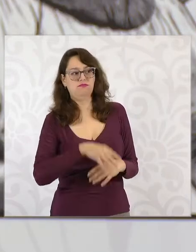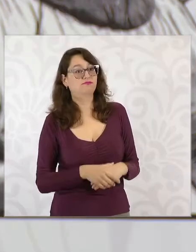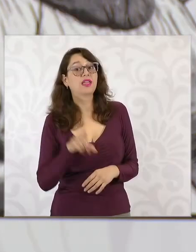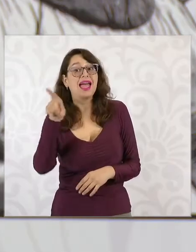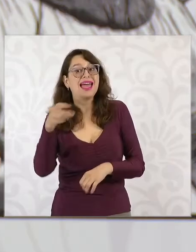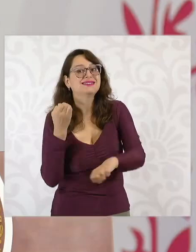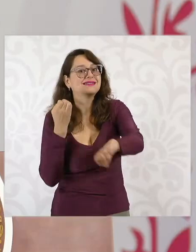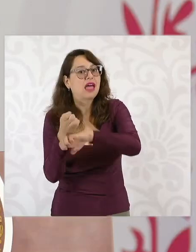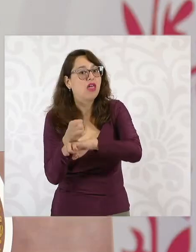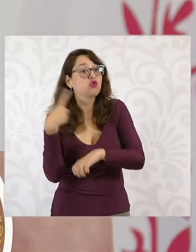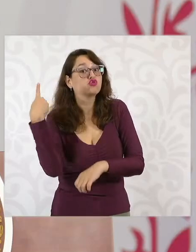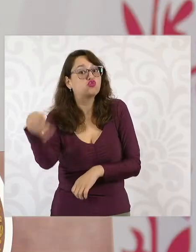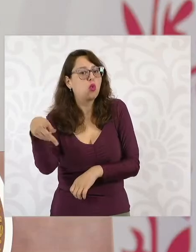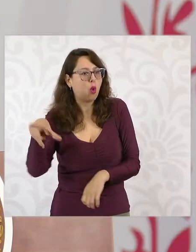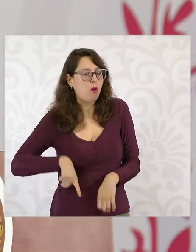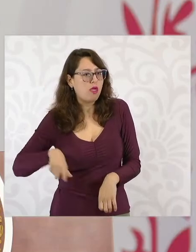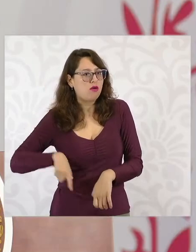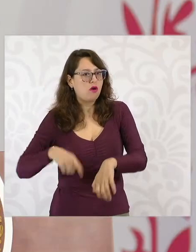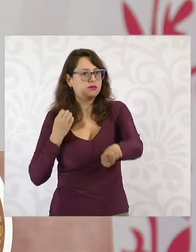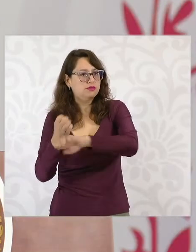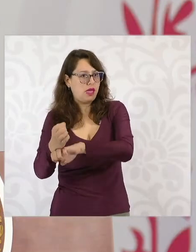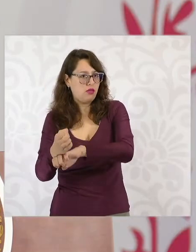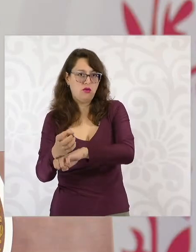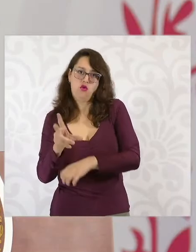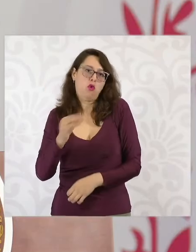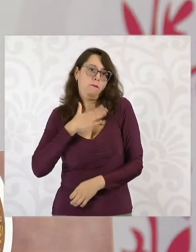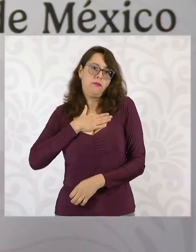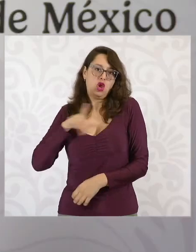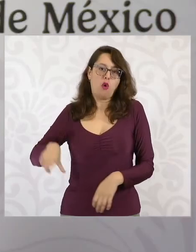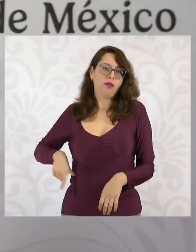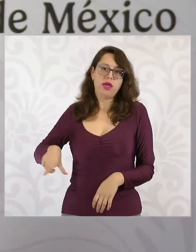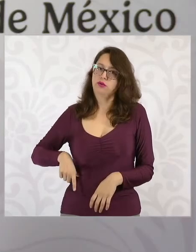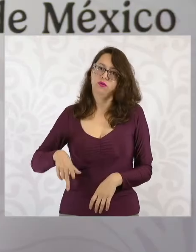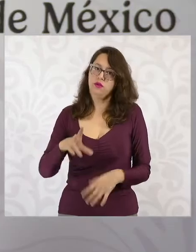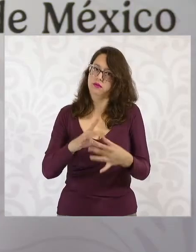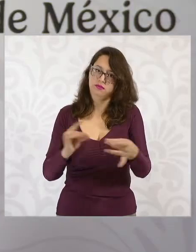Sí, sí tiene que quedar muy claro. Entonces vamos a averiguar exactamente cuáles fueron las